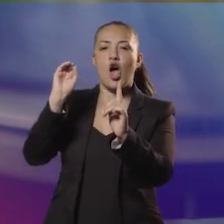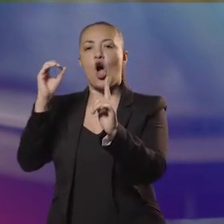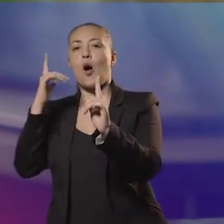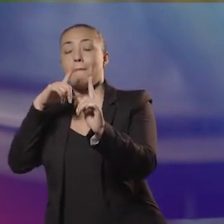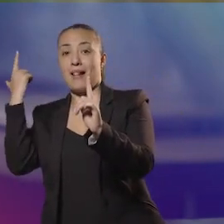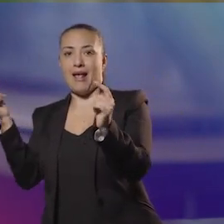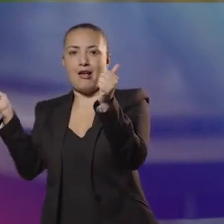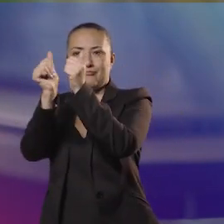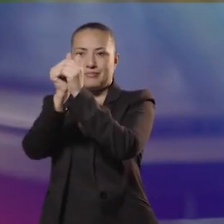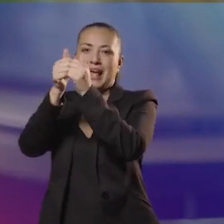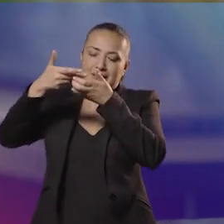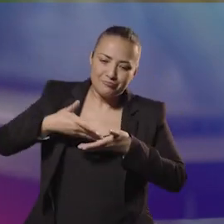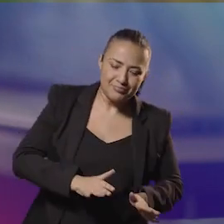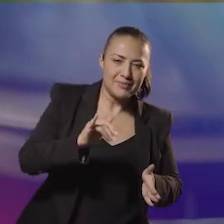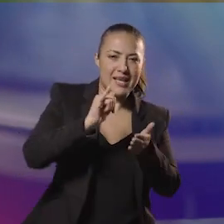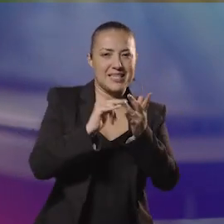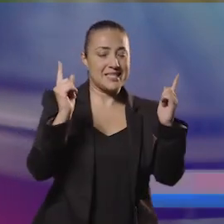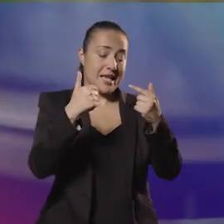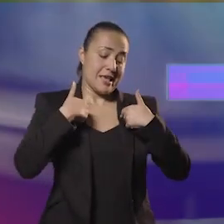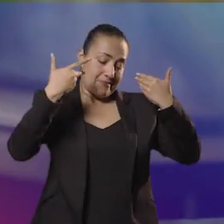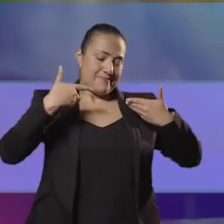aquí esta belleza que canta y baila.